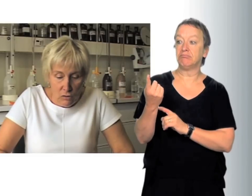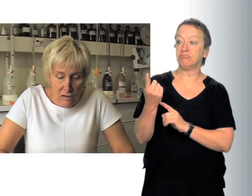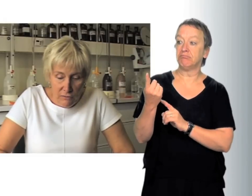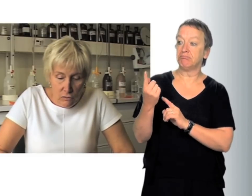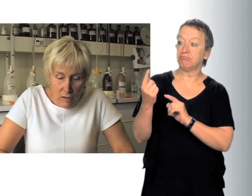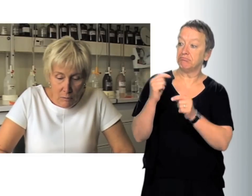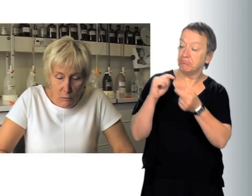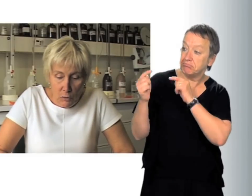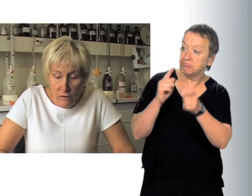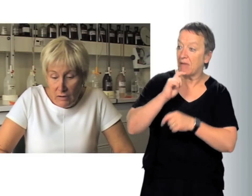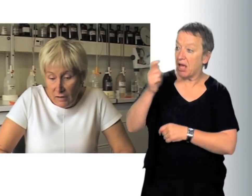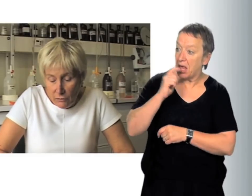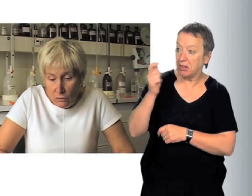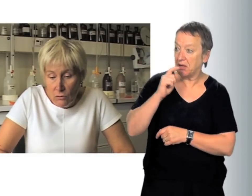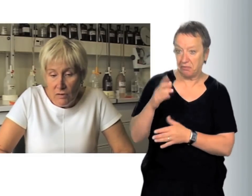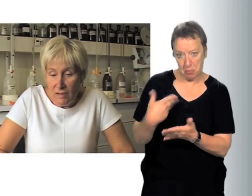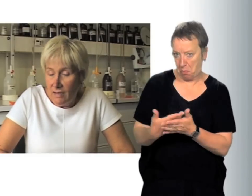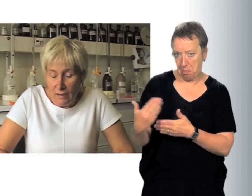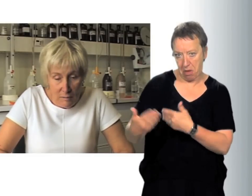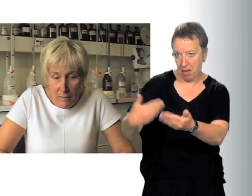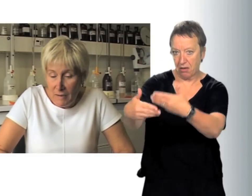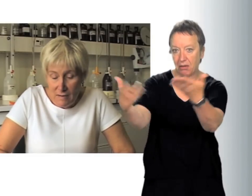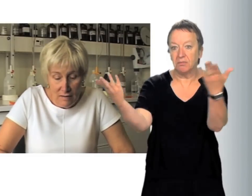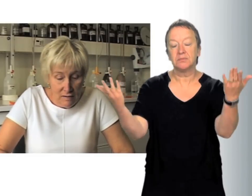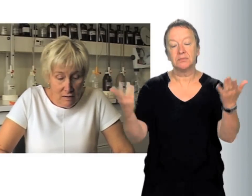Tony est venu pour une interview. Ca s'est très bien passé.